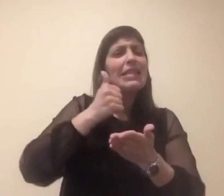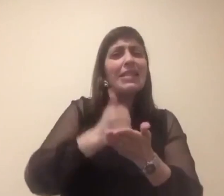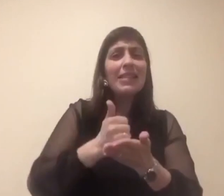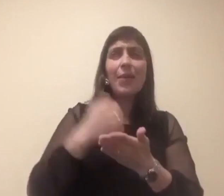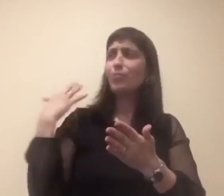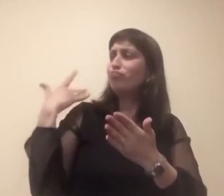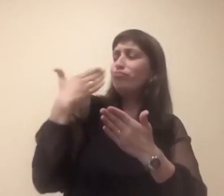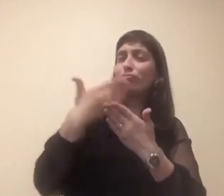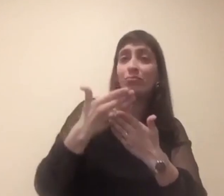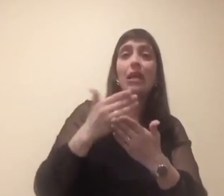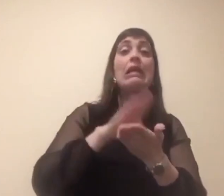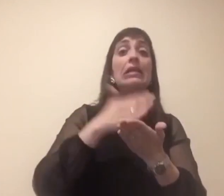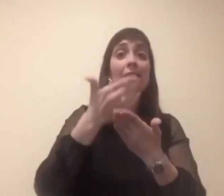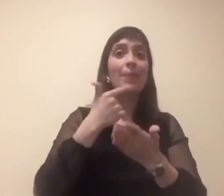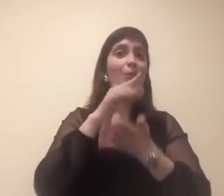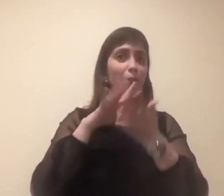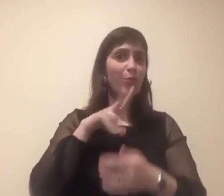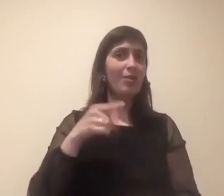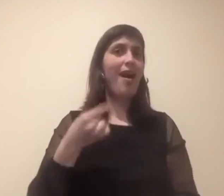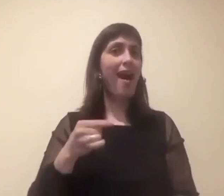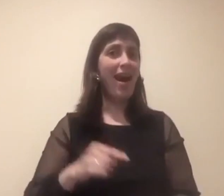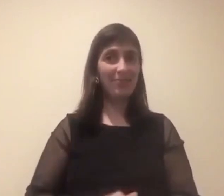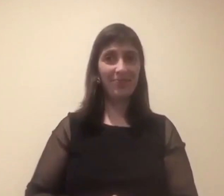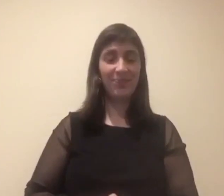Desde a primeira edição que os nossos debates têm interpretação simultânea em Língua Gestual Portuguesa.